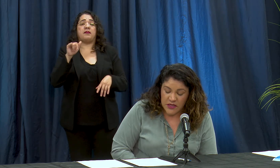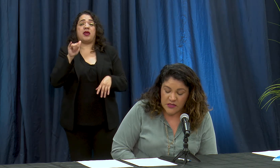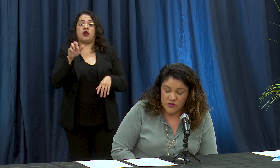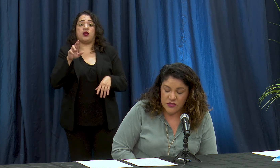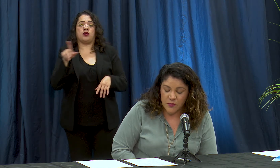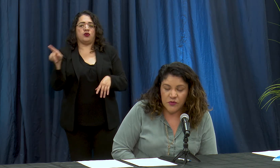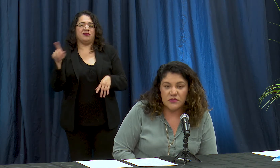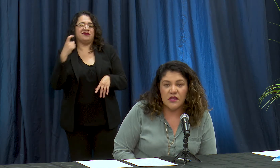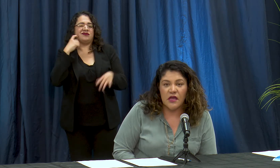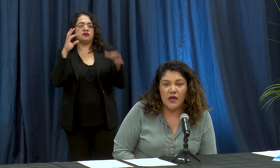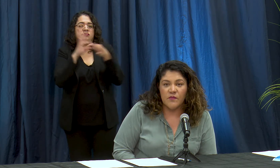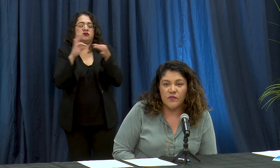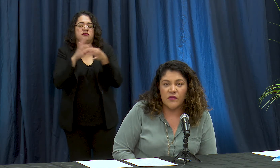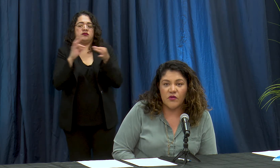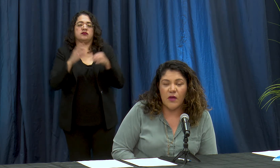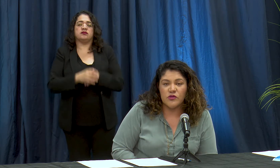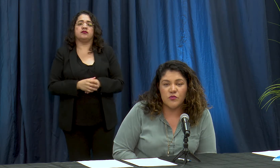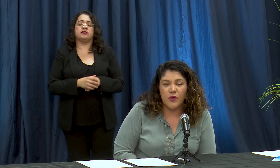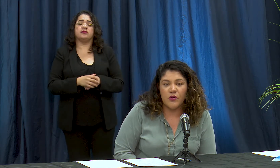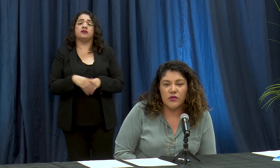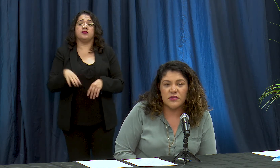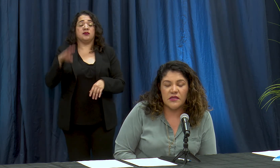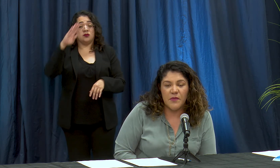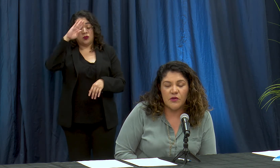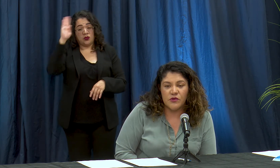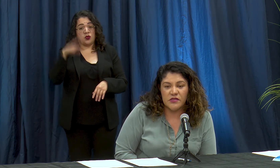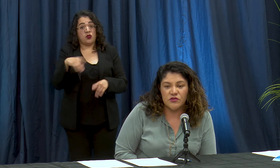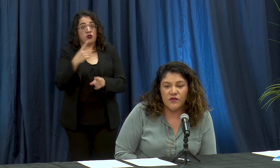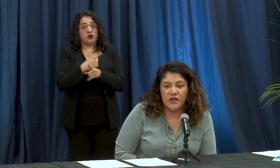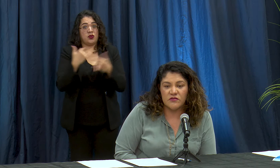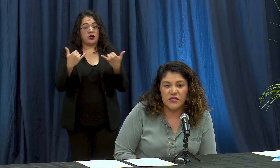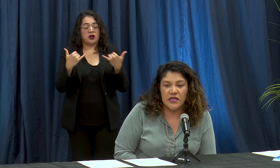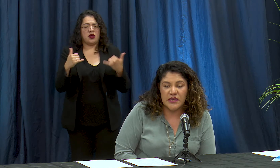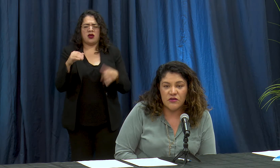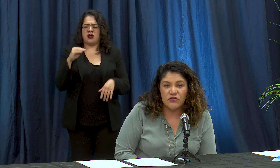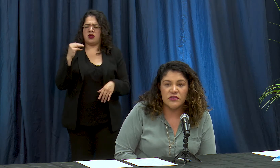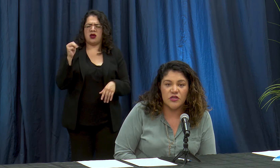en estos tiempos Kokomo's un poco este tema loonies sobre los Angelino z los